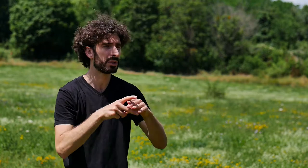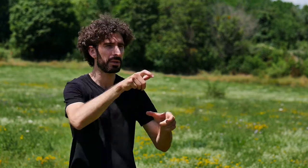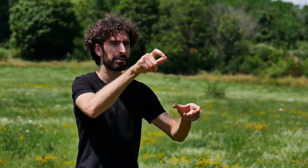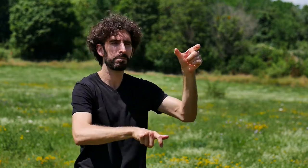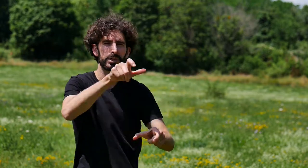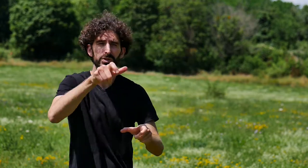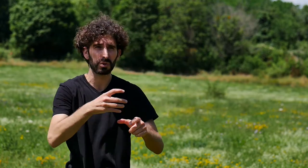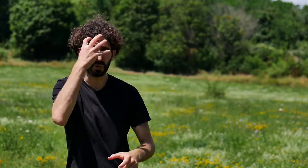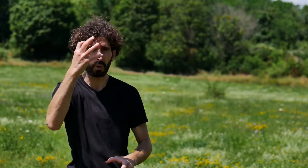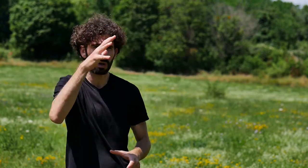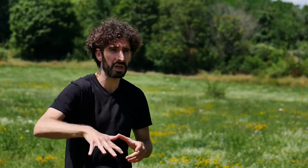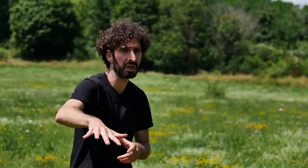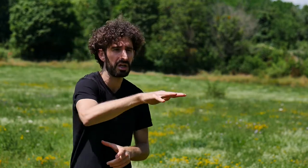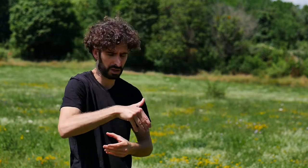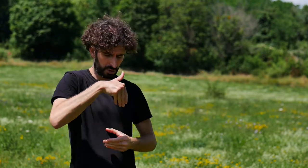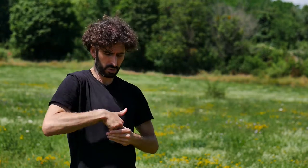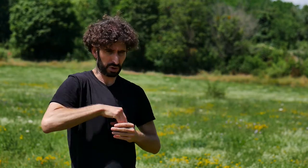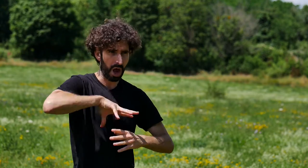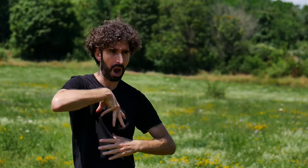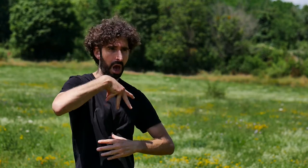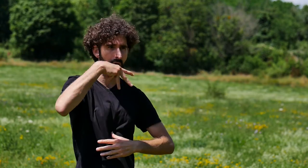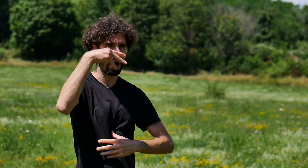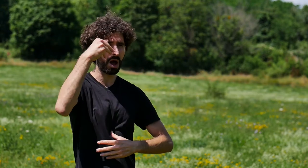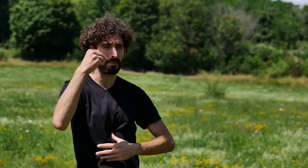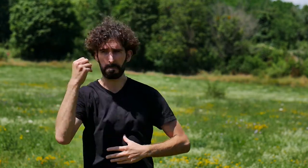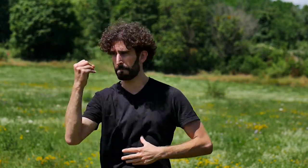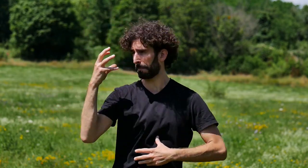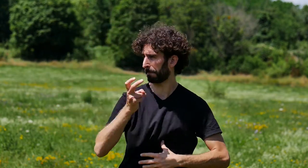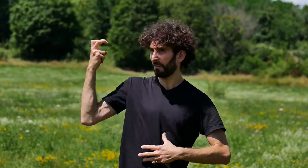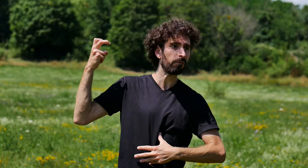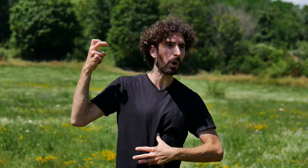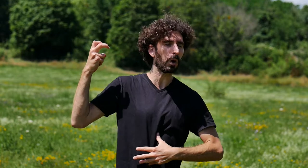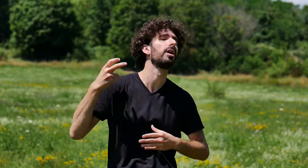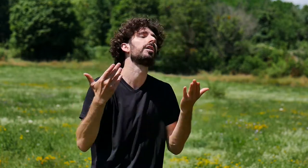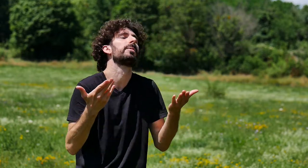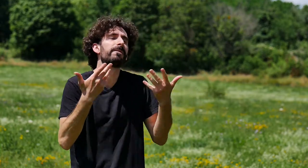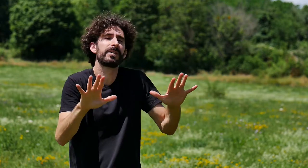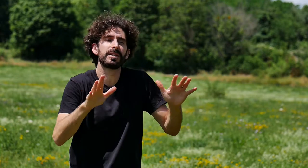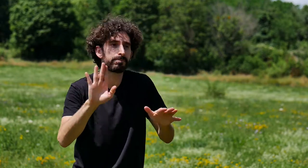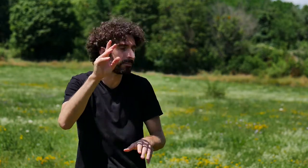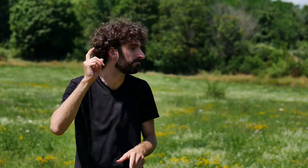les gens croyaient que la photo volaient leur âme. Maintenant, c'est fini